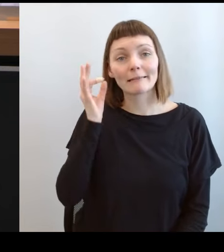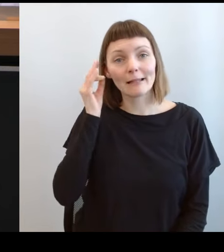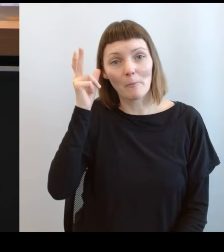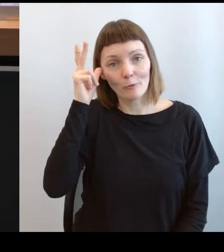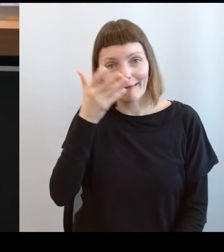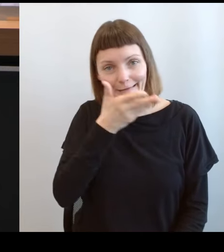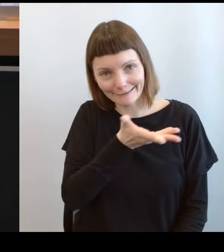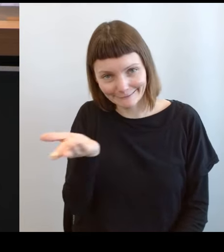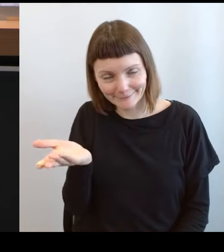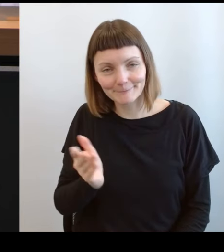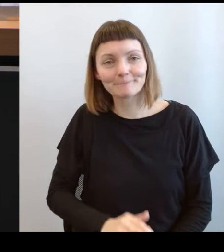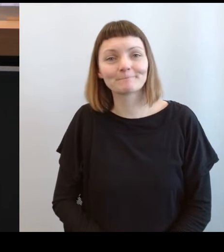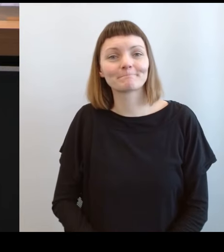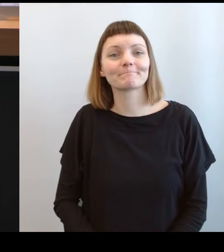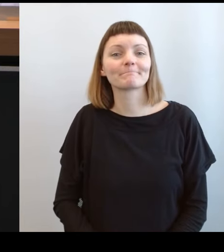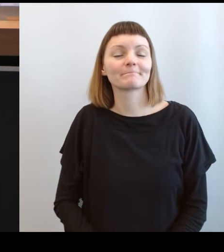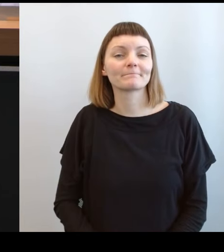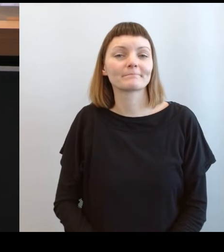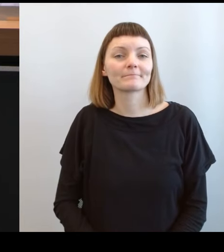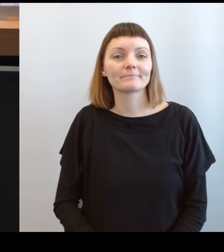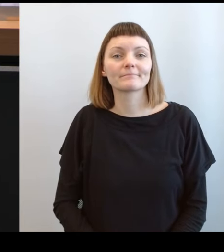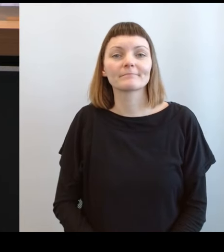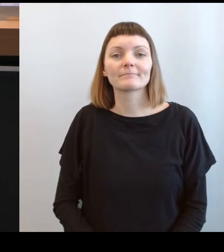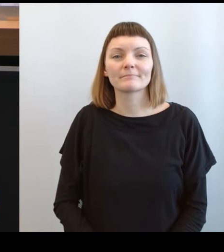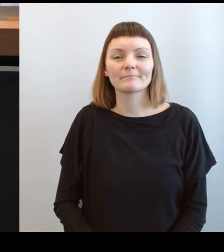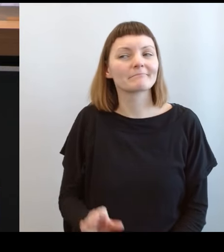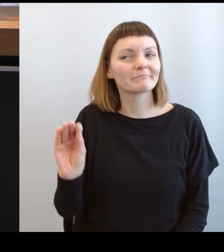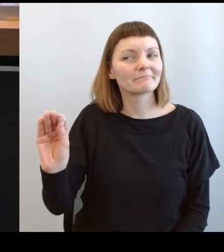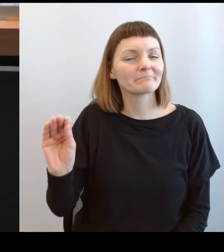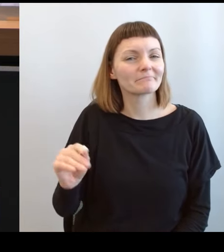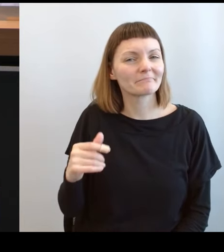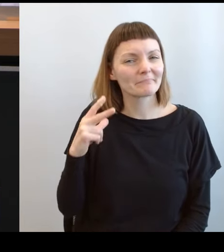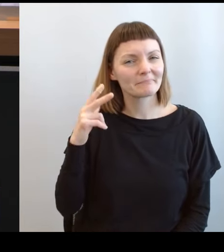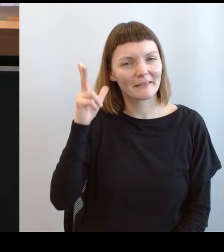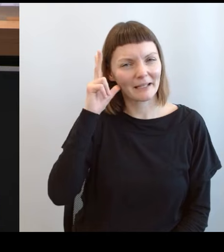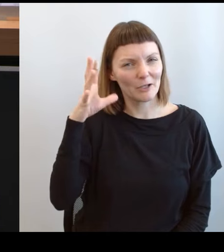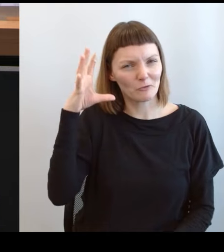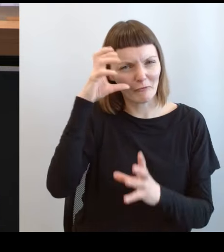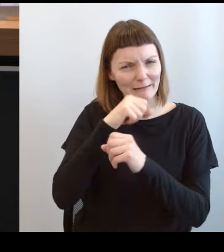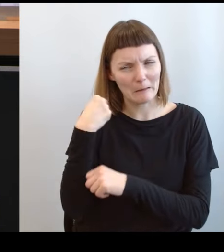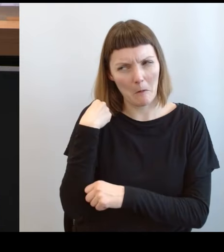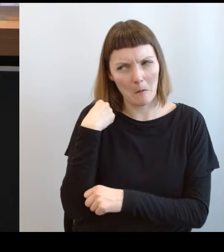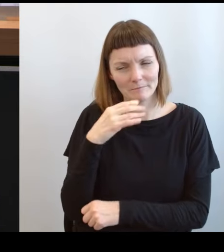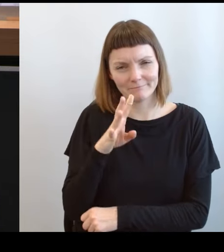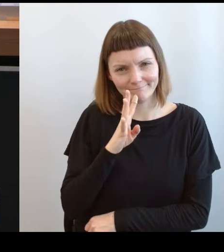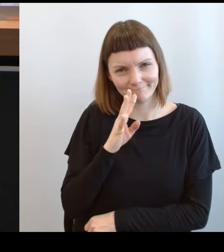dass es schon auffällig ist, dass die ganzen guten Ideen, die von Ihrer Fraktion kommen, ja erst kommen, seit Sie in der Opposition